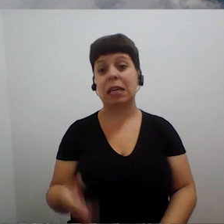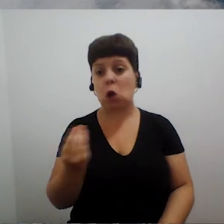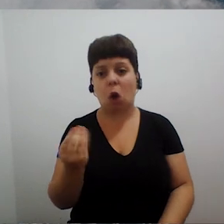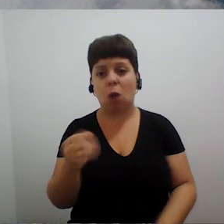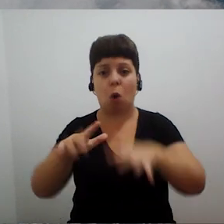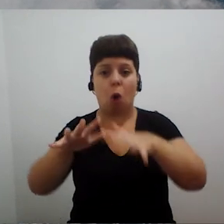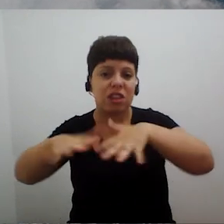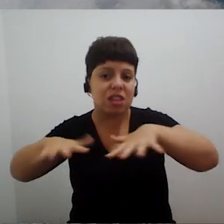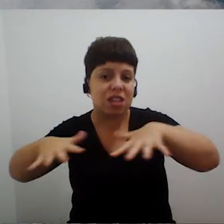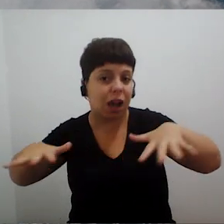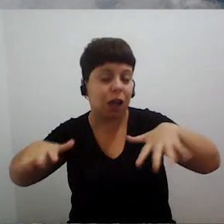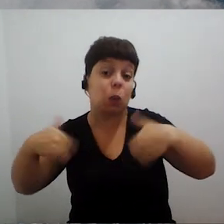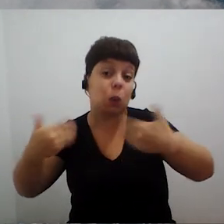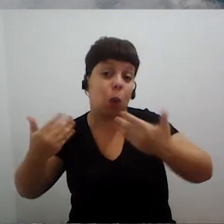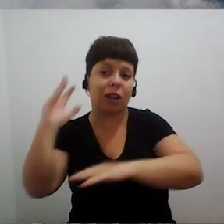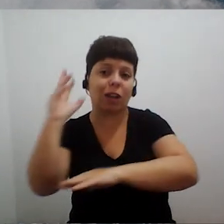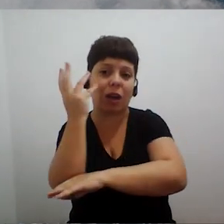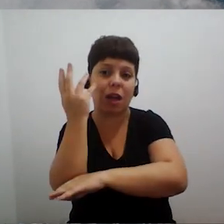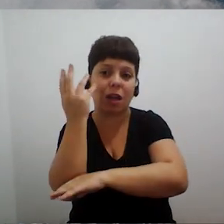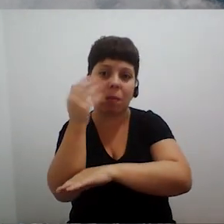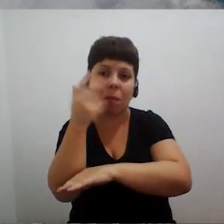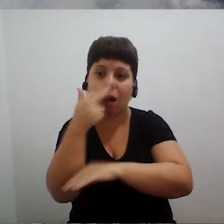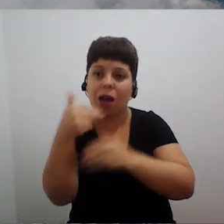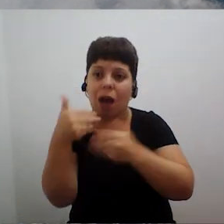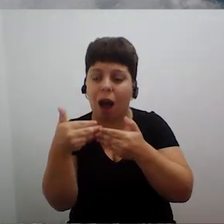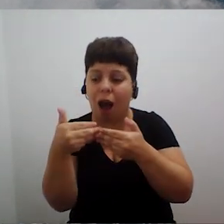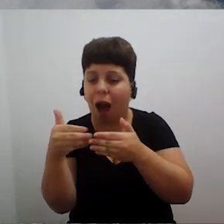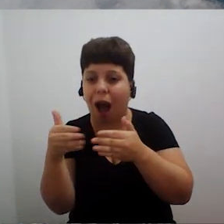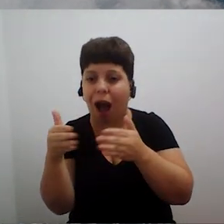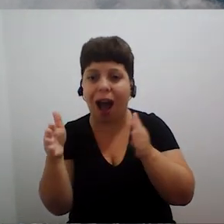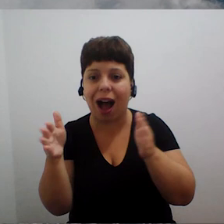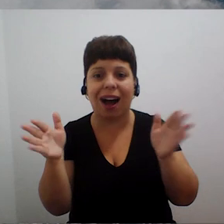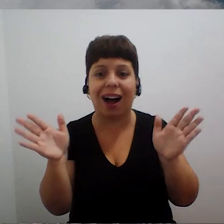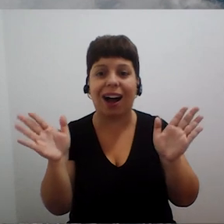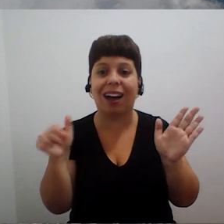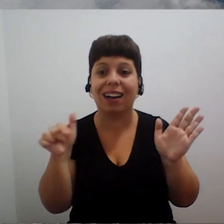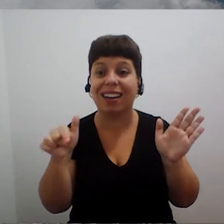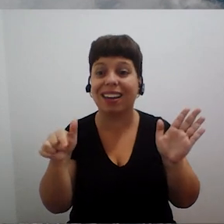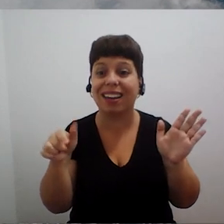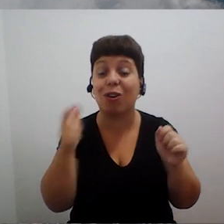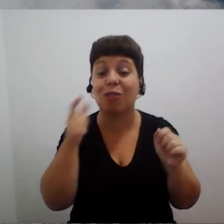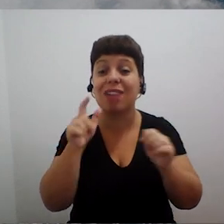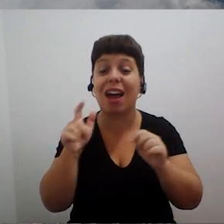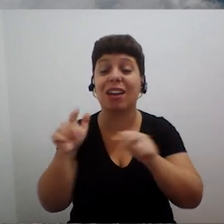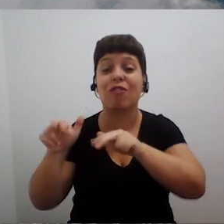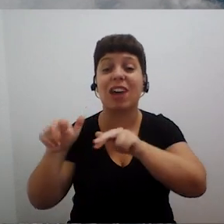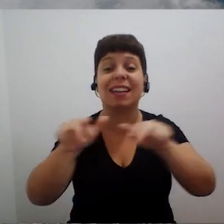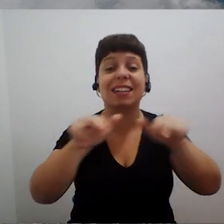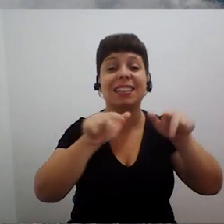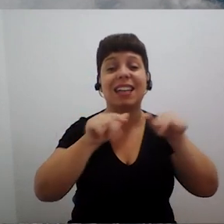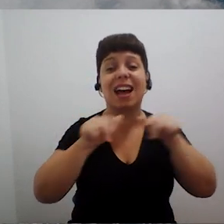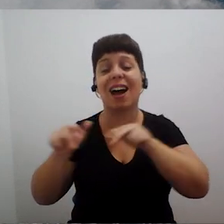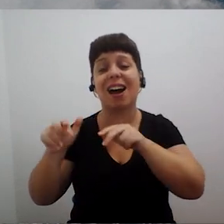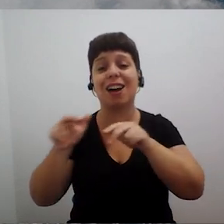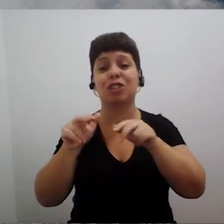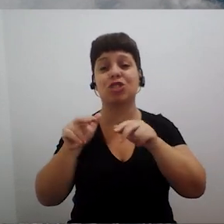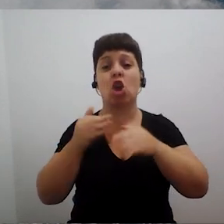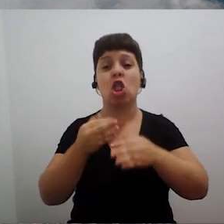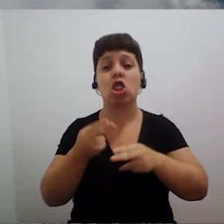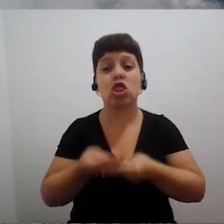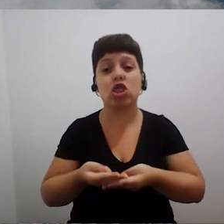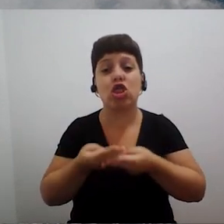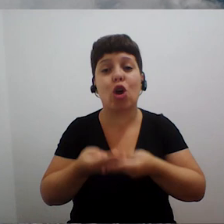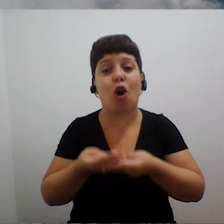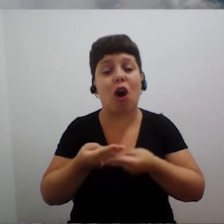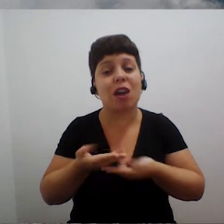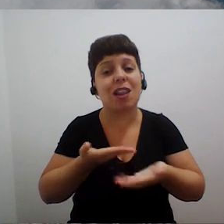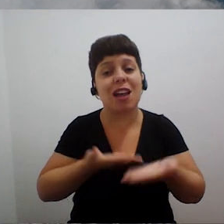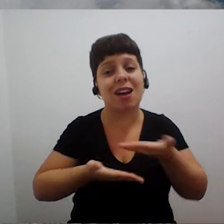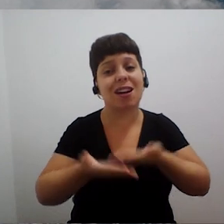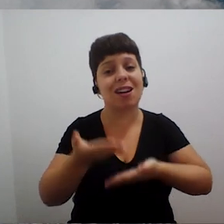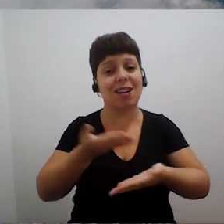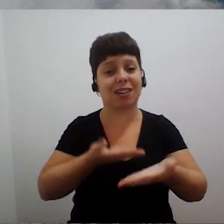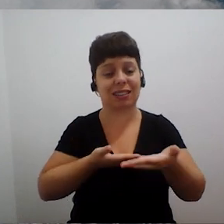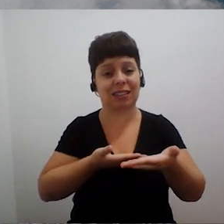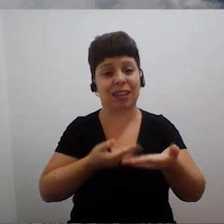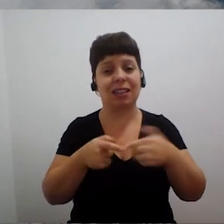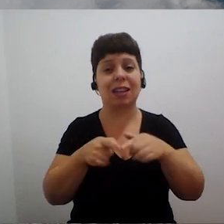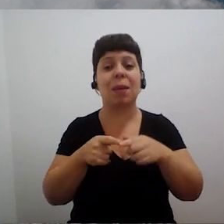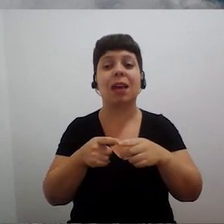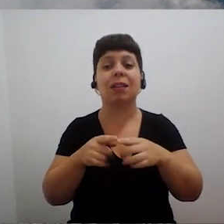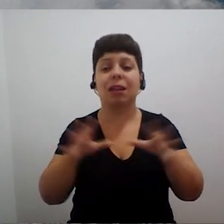abre portas para gente construir a fraternidade, a tolerância, e a unidade entre as pessoas